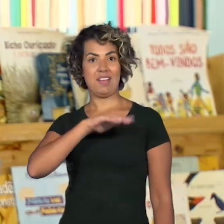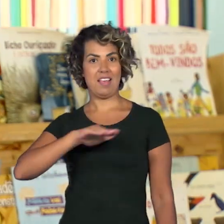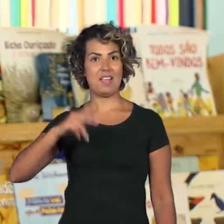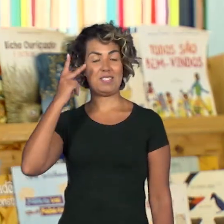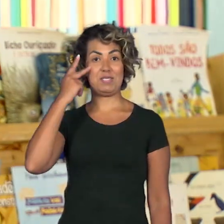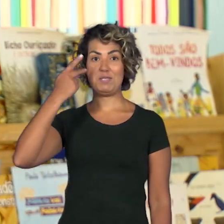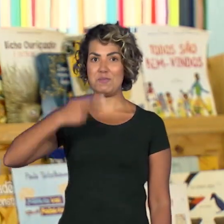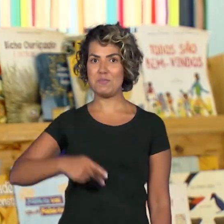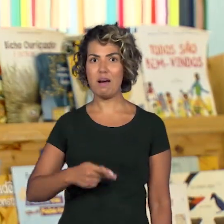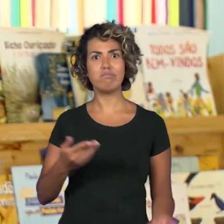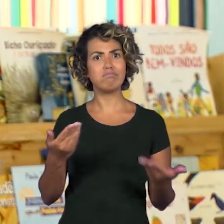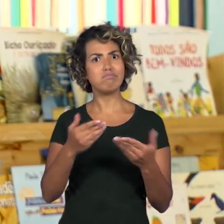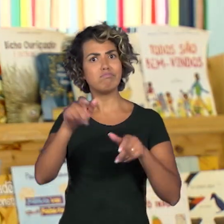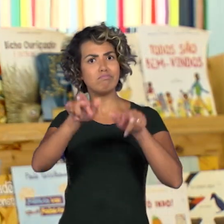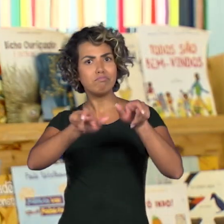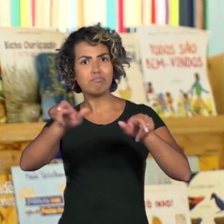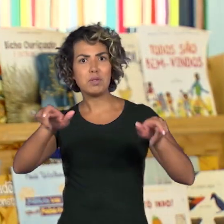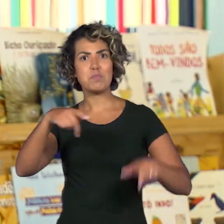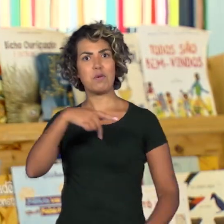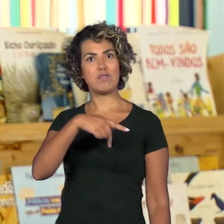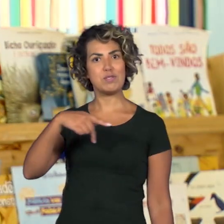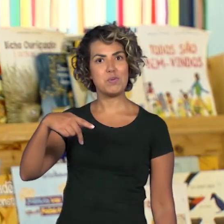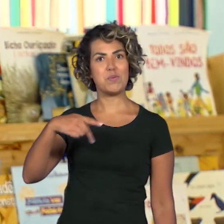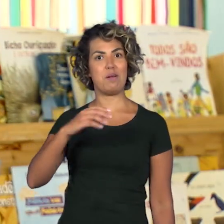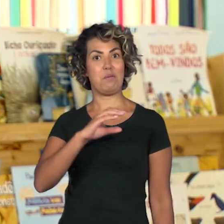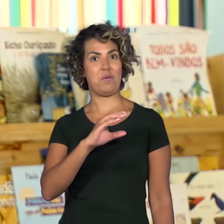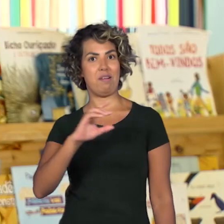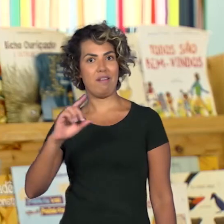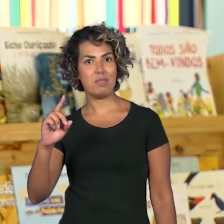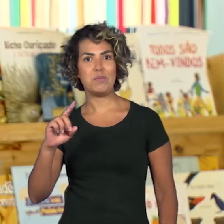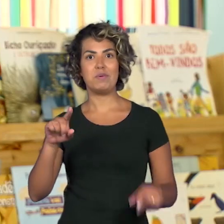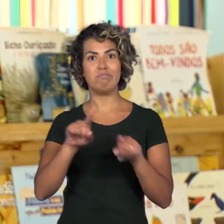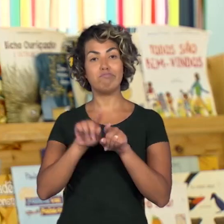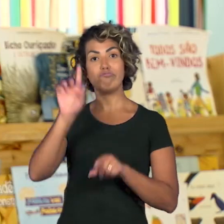É UM PRAZER FALAR COM VOCÊS: PROFESSORAS, COORDENADORAS,